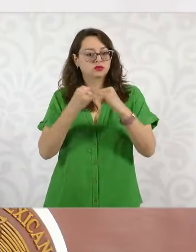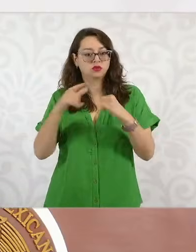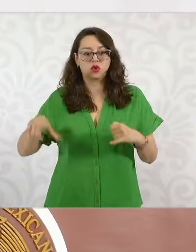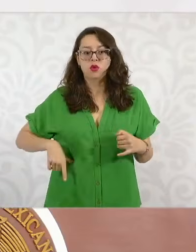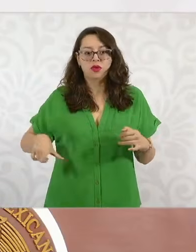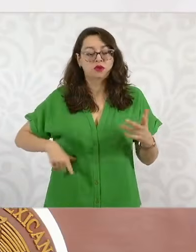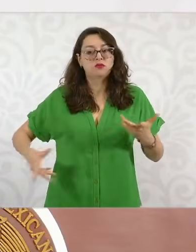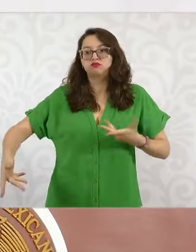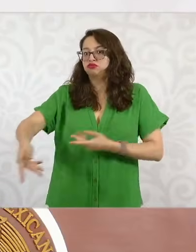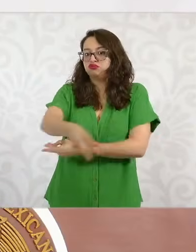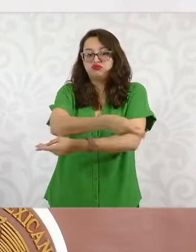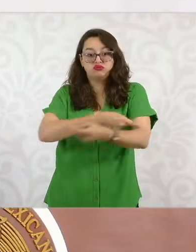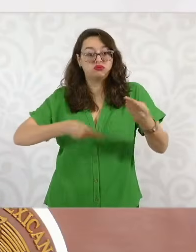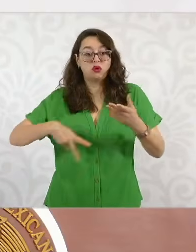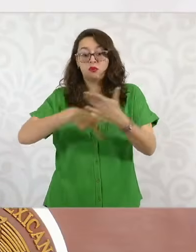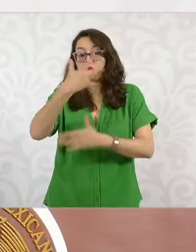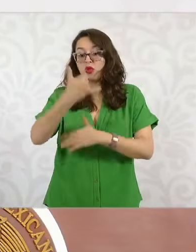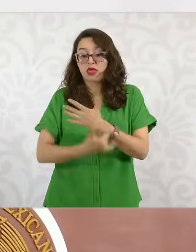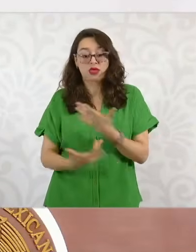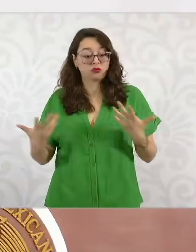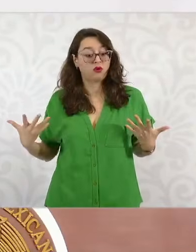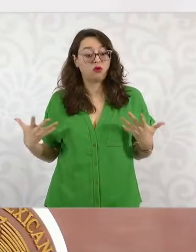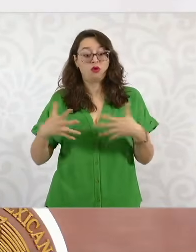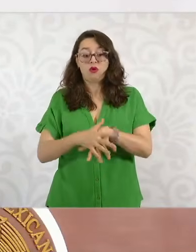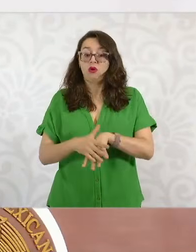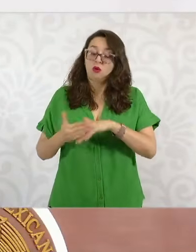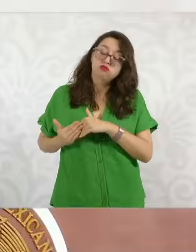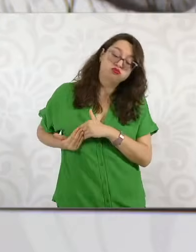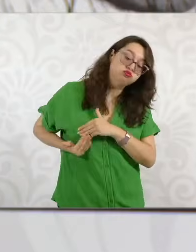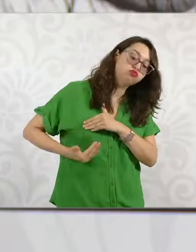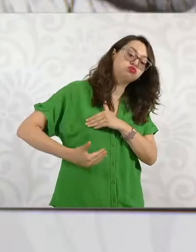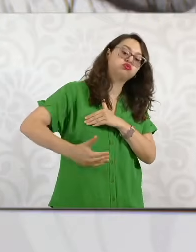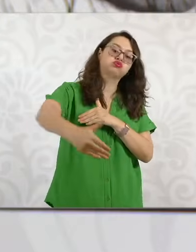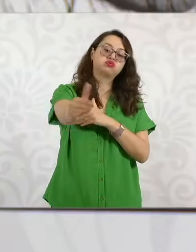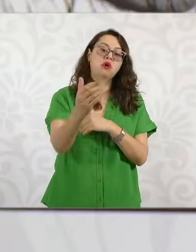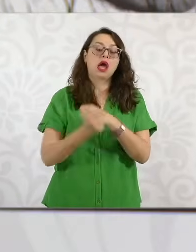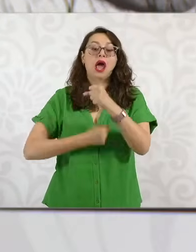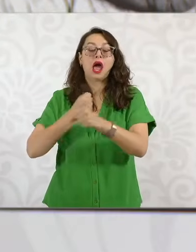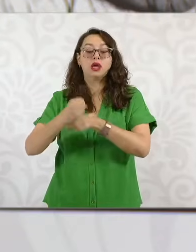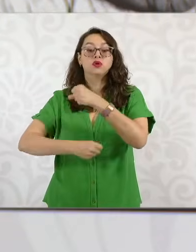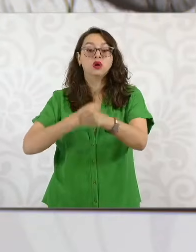Entonces, es un proyecto integral de largo plazo, es una visión. Durante mucho tiempo la visión fue